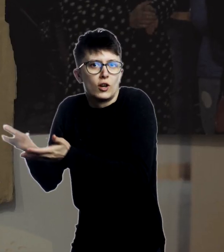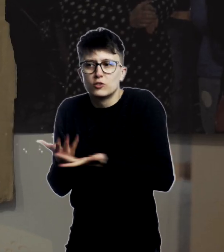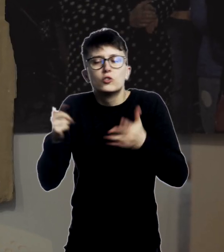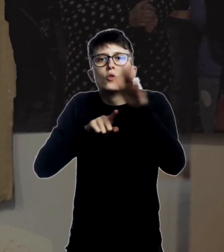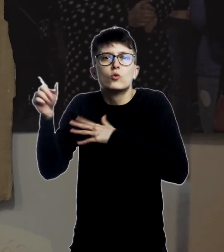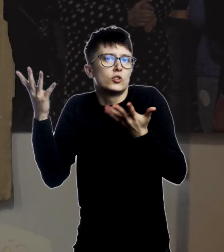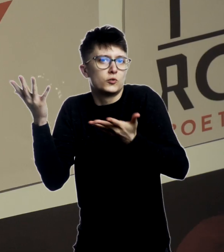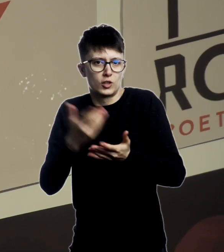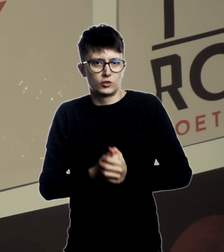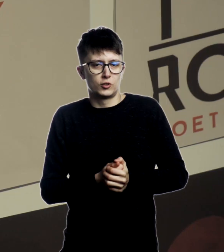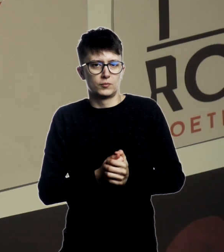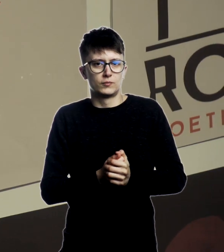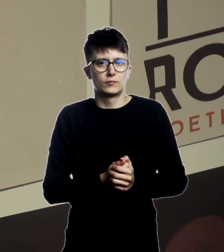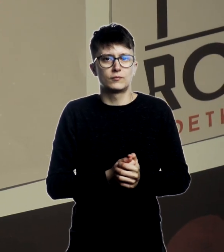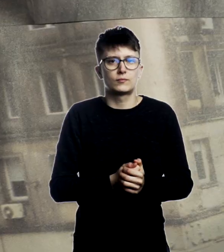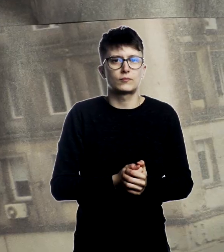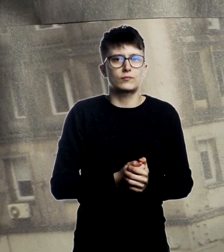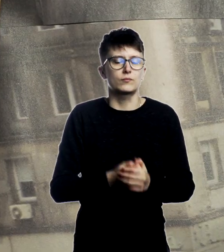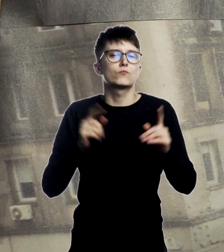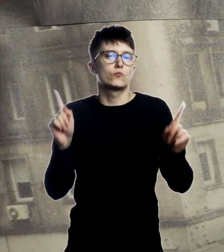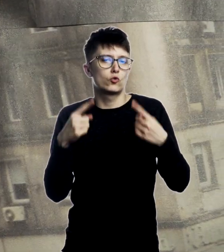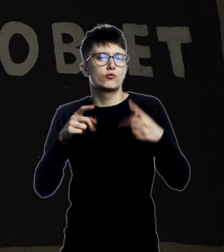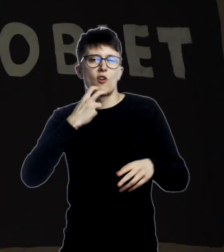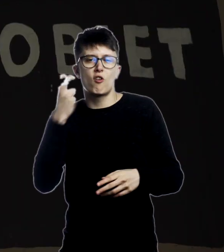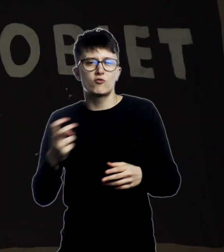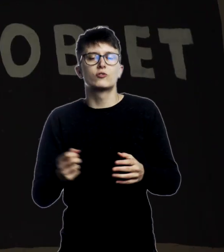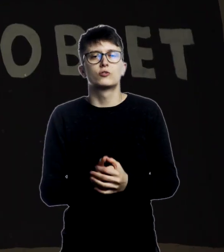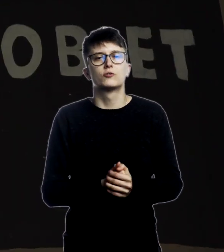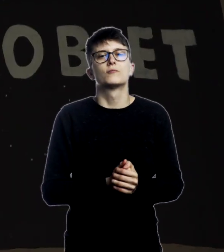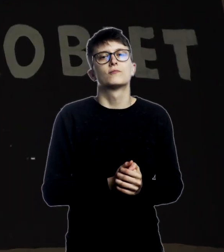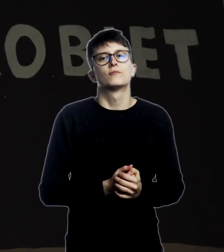PRZED CZYM UCIEKASZ? CZEGO SIE BOISZ? [muzyka elektroniczna]